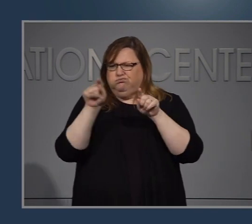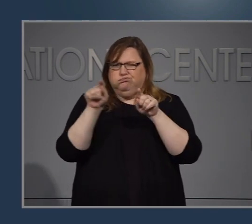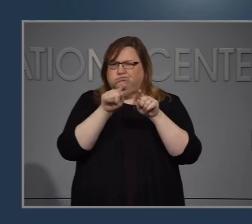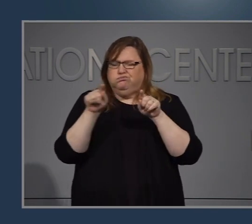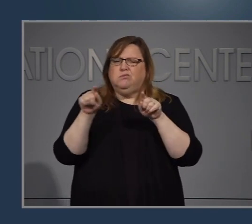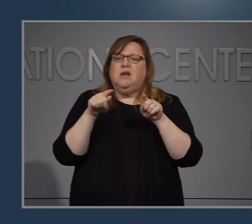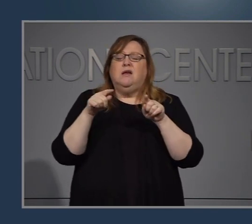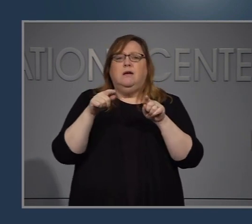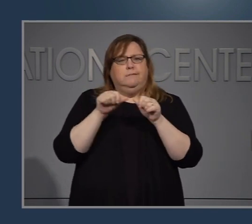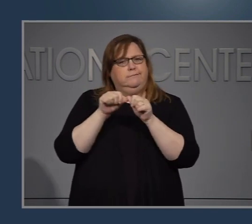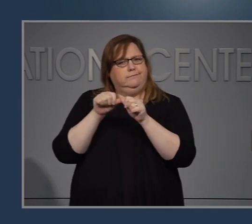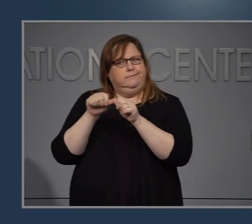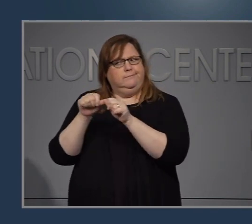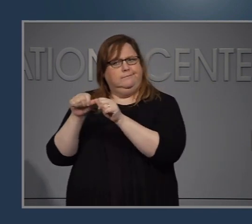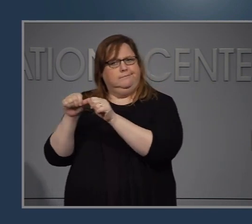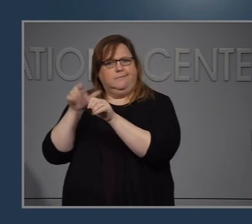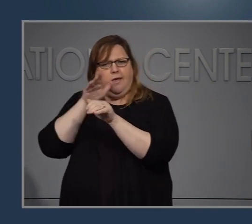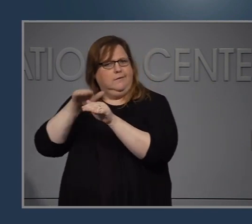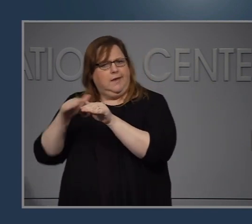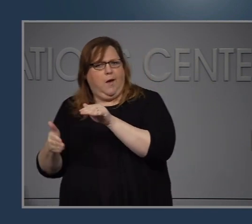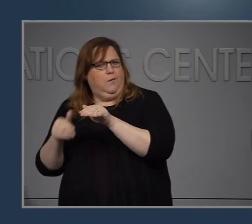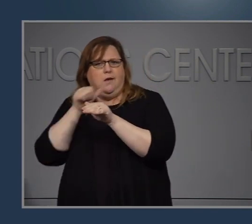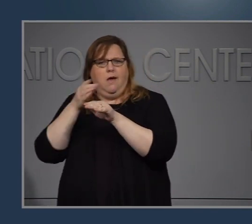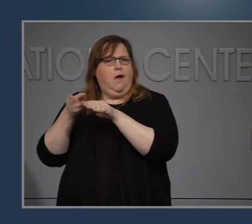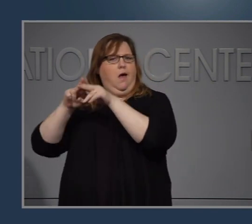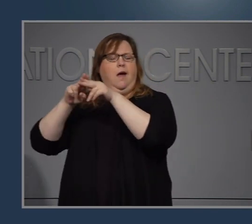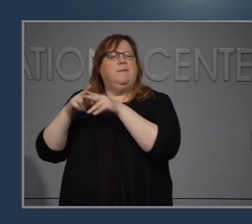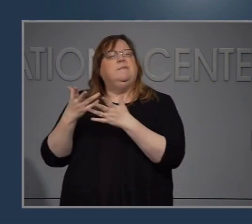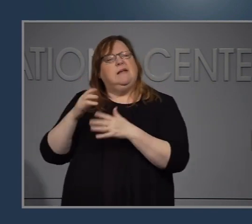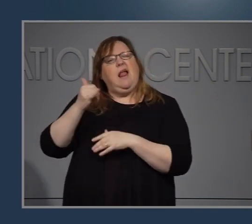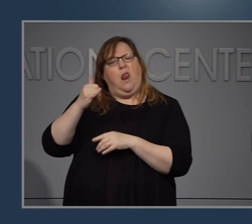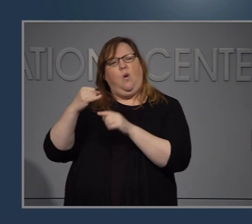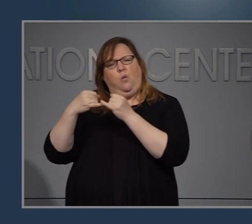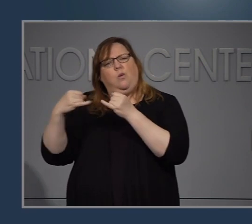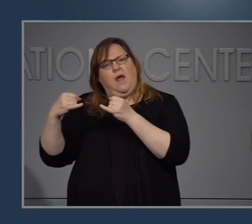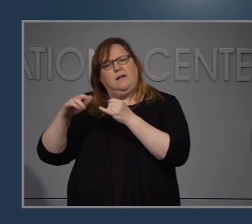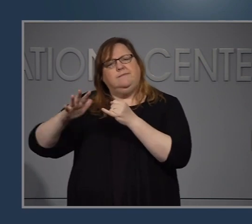críticas y se la capacidad de poder de responder a la pandemia. Aquí vemos tendencias